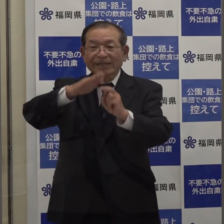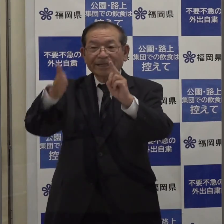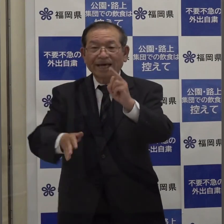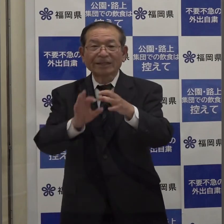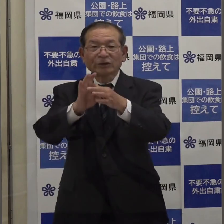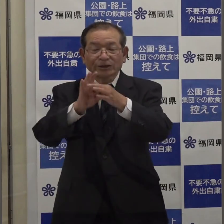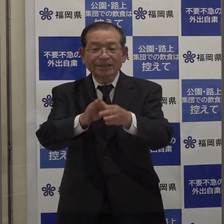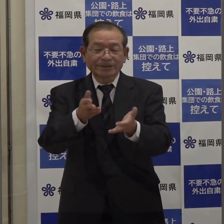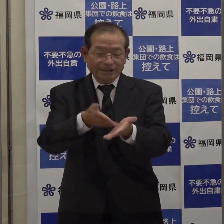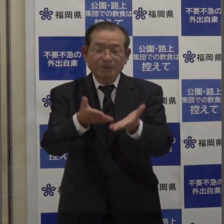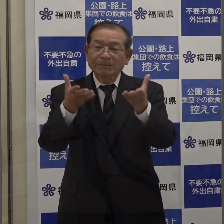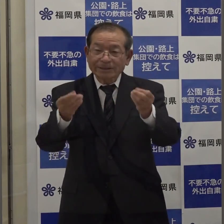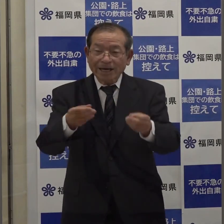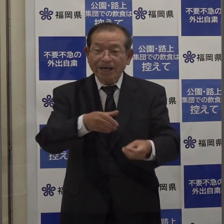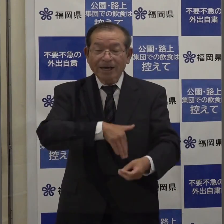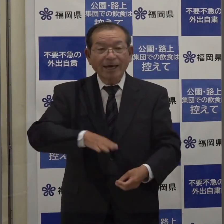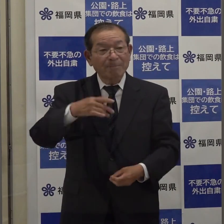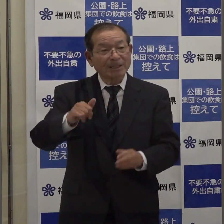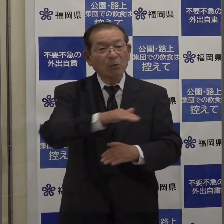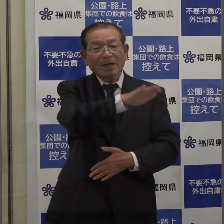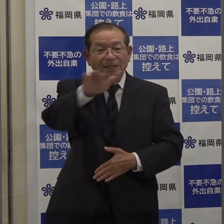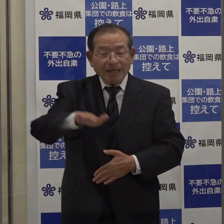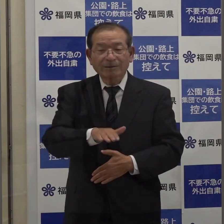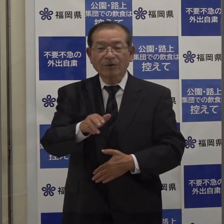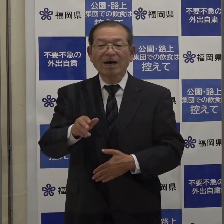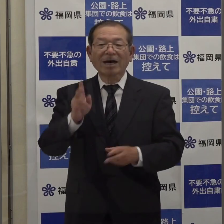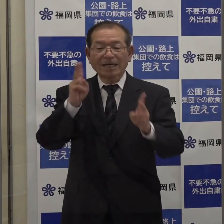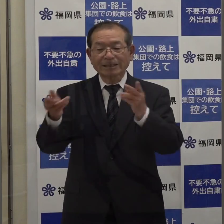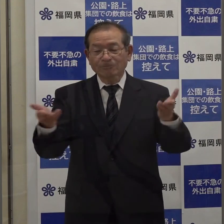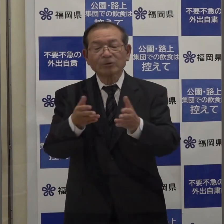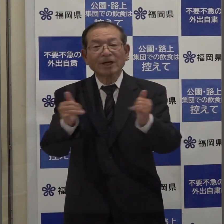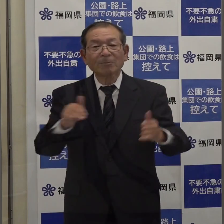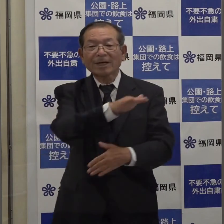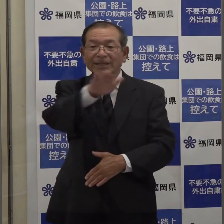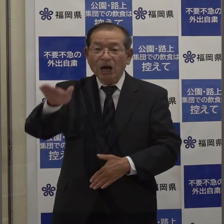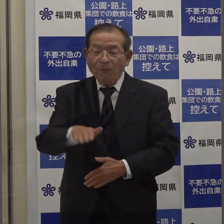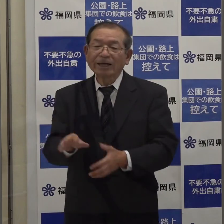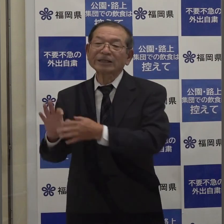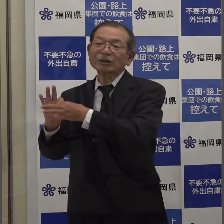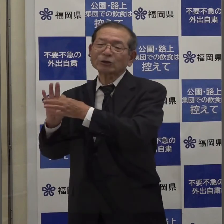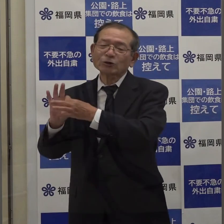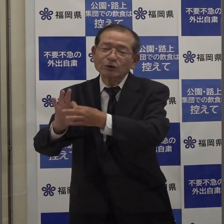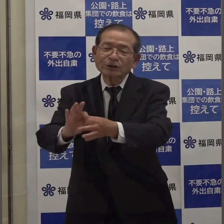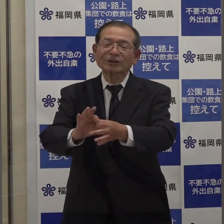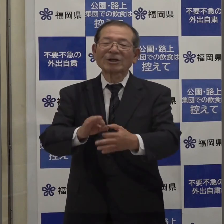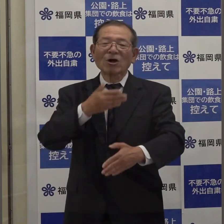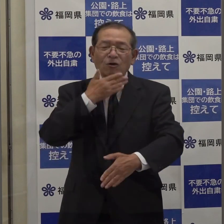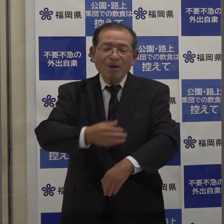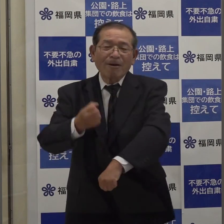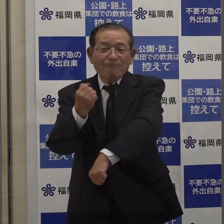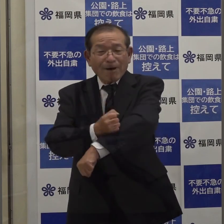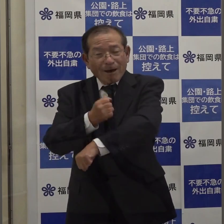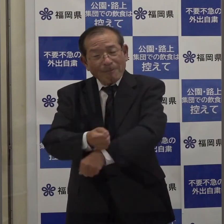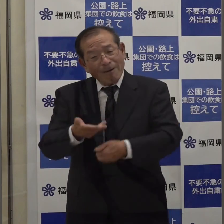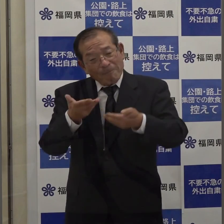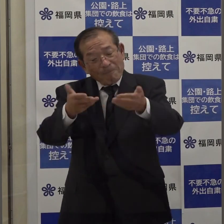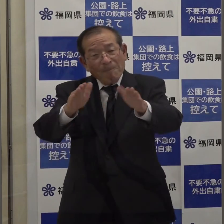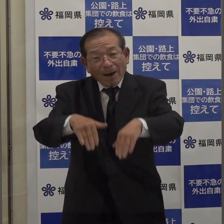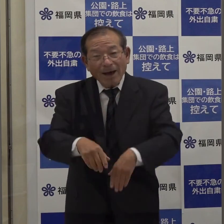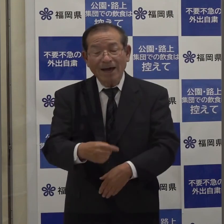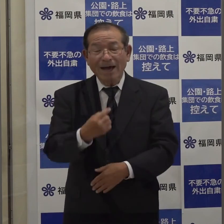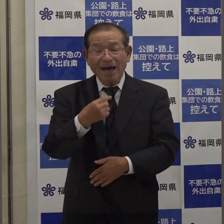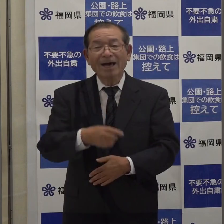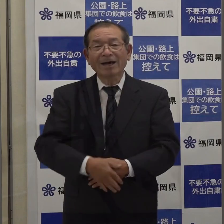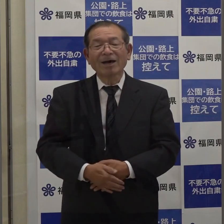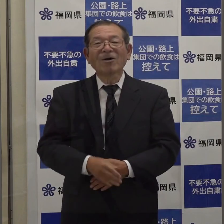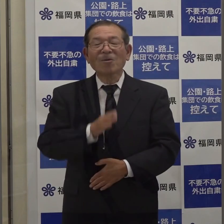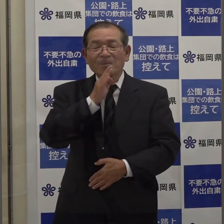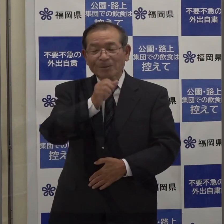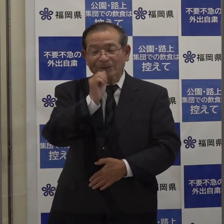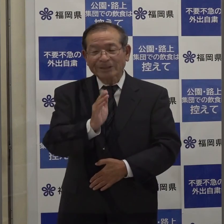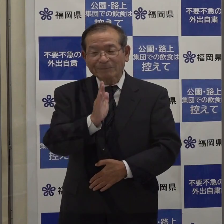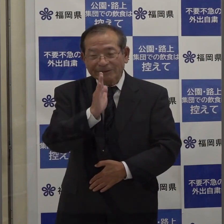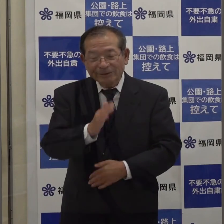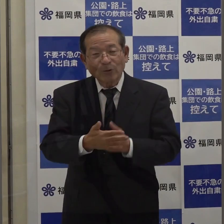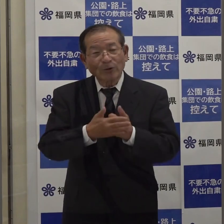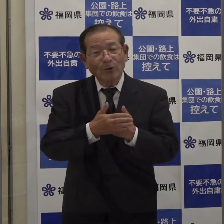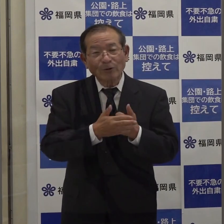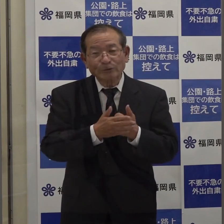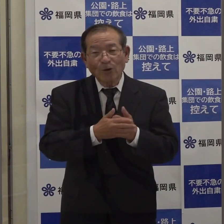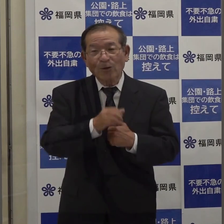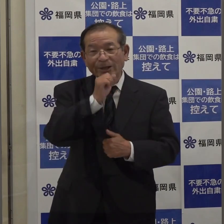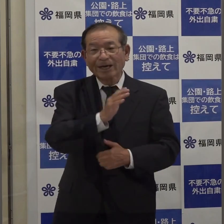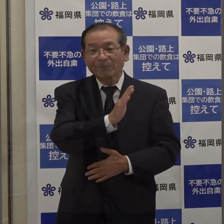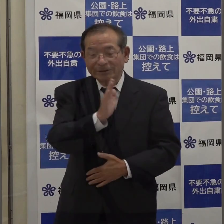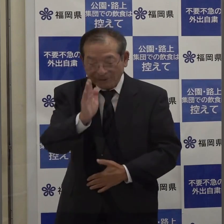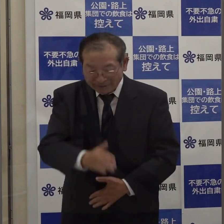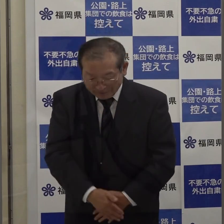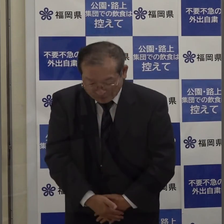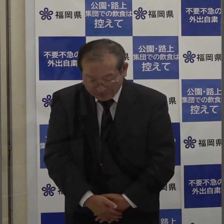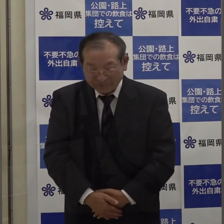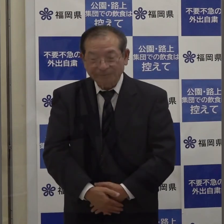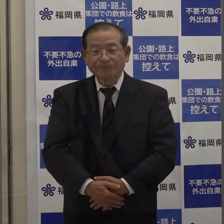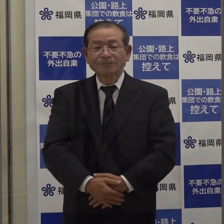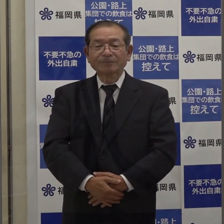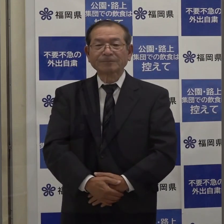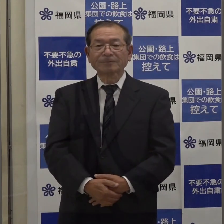県民の皆さん 事業者の皆さんには引き続き ご不便 ご苦労をおかけすることになりますが ご協力のほどよろしくお願いをします